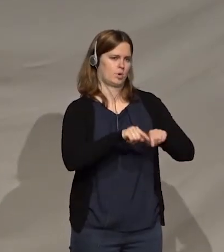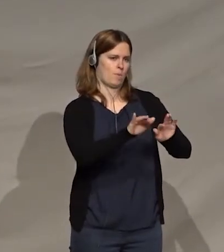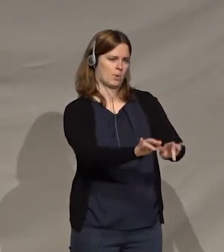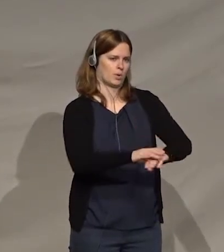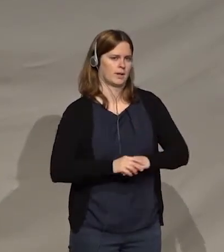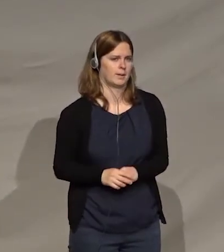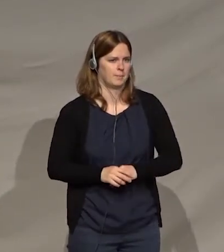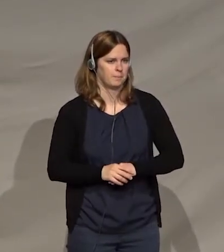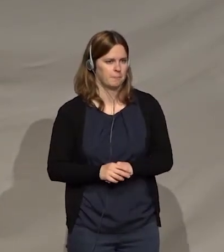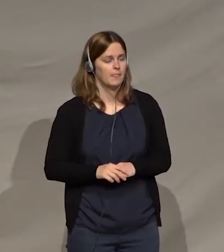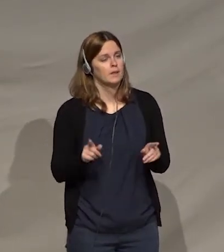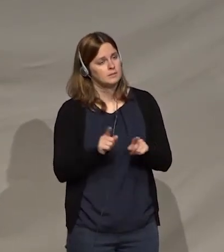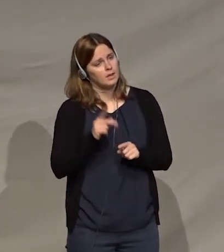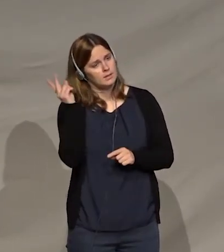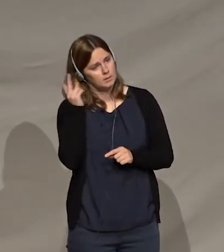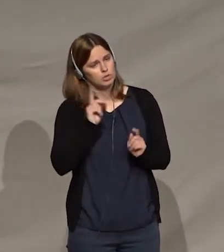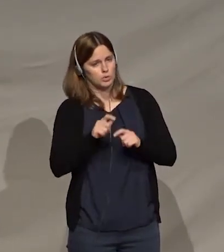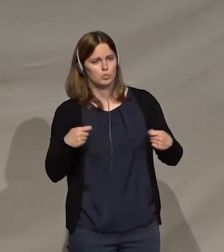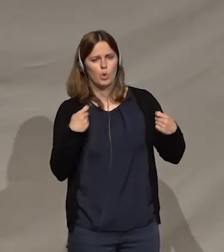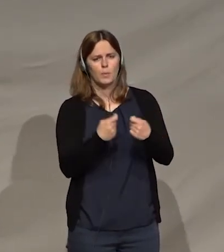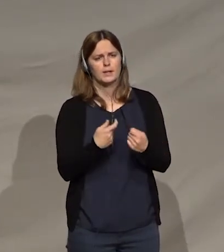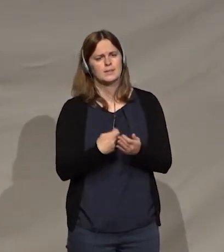možnosti zakládání verzí této knihovny.